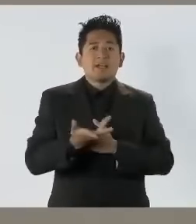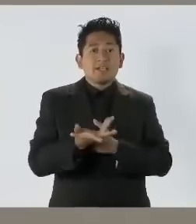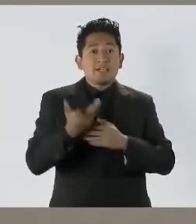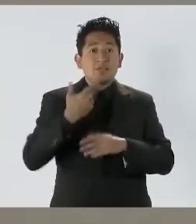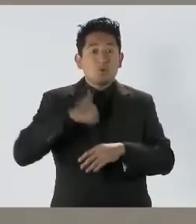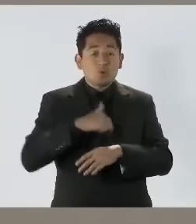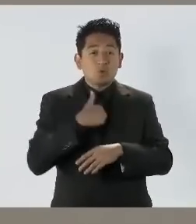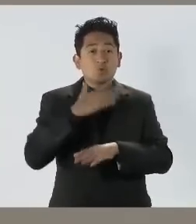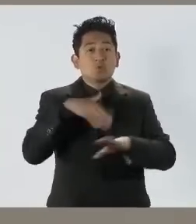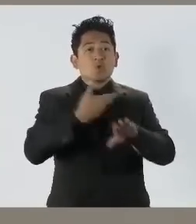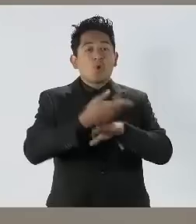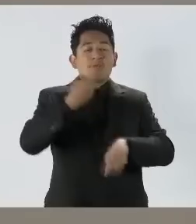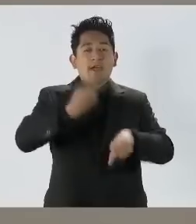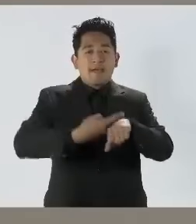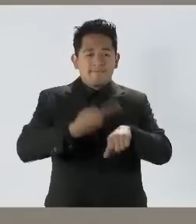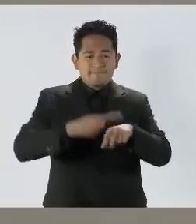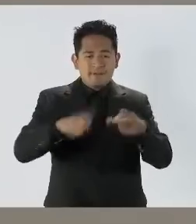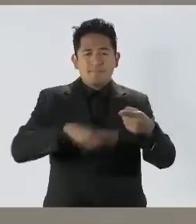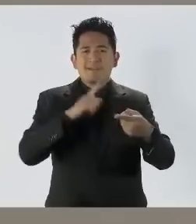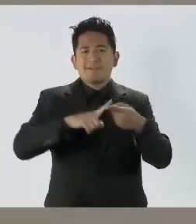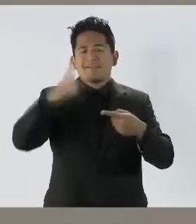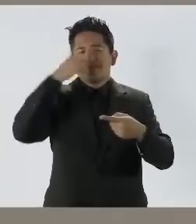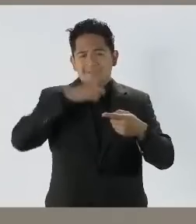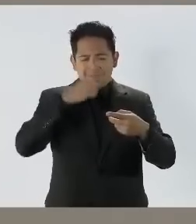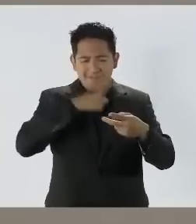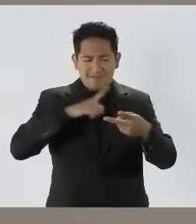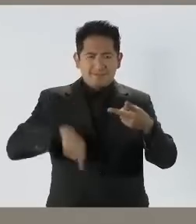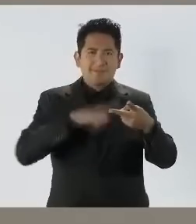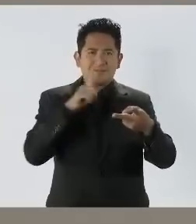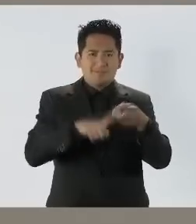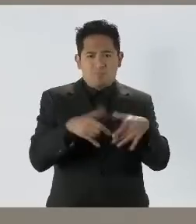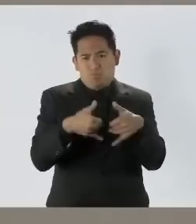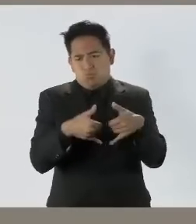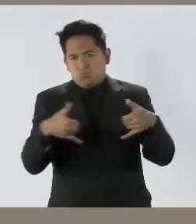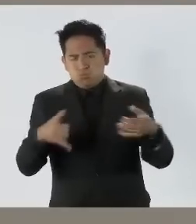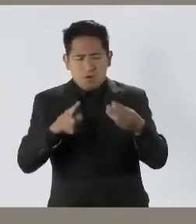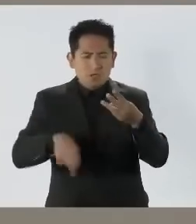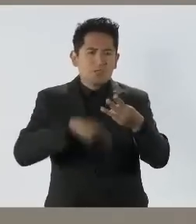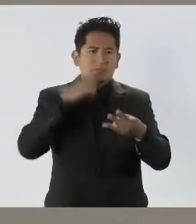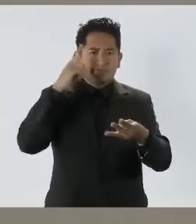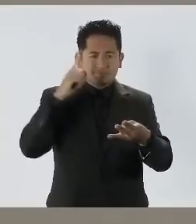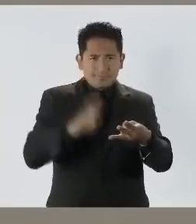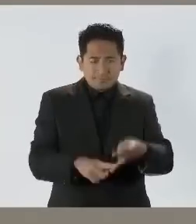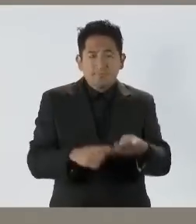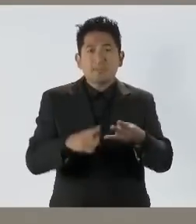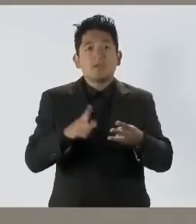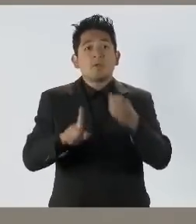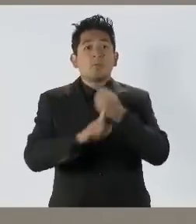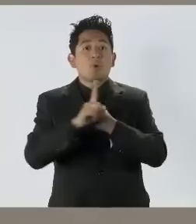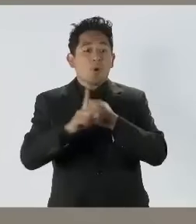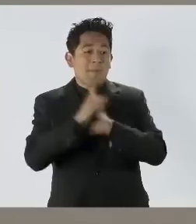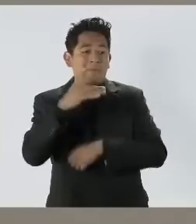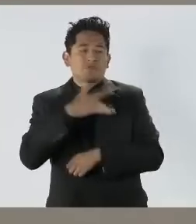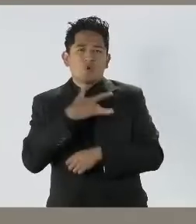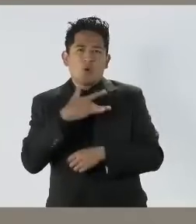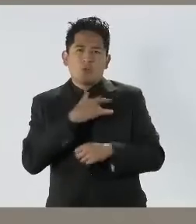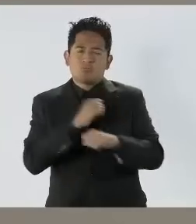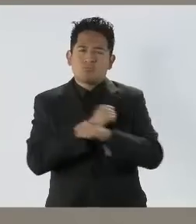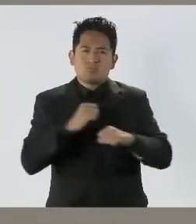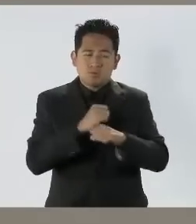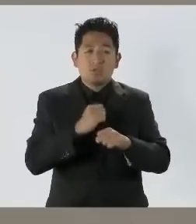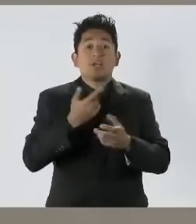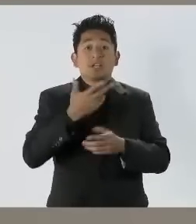cardiovasculares y obesidad Este programa será para toda la familia casa por casa y daremos